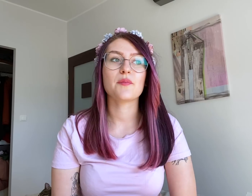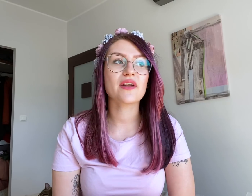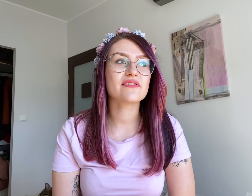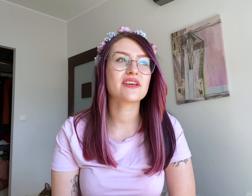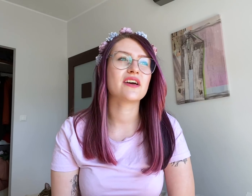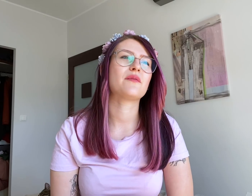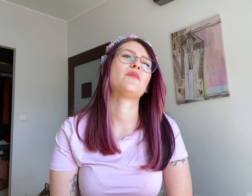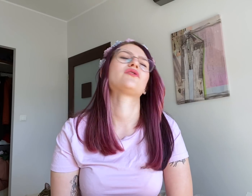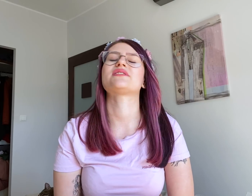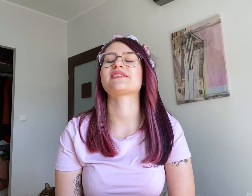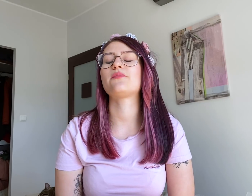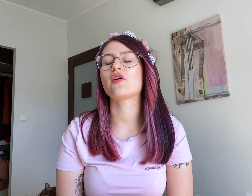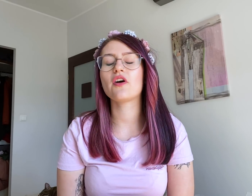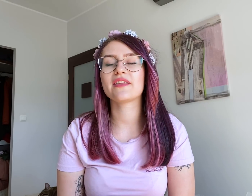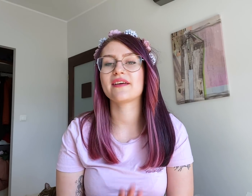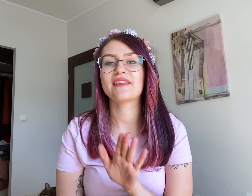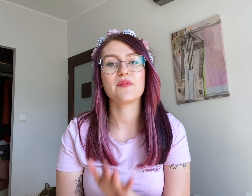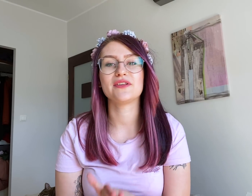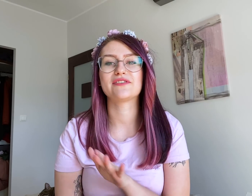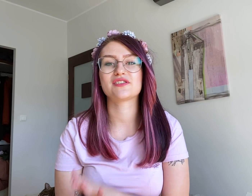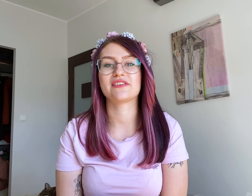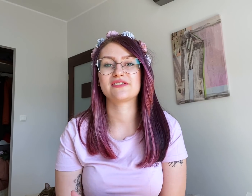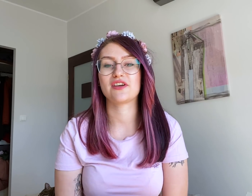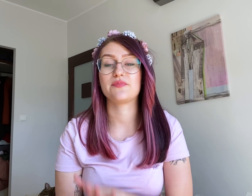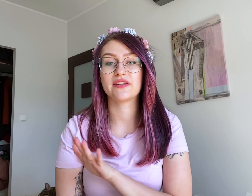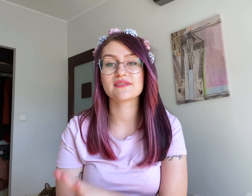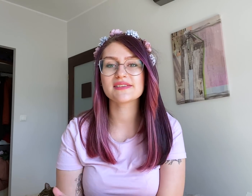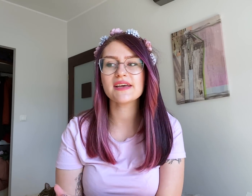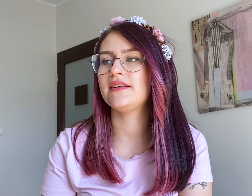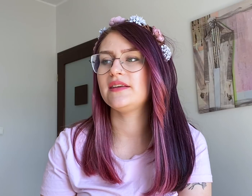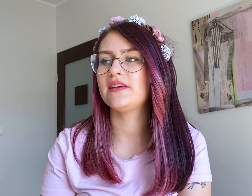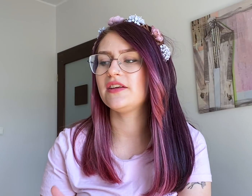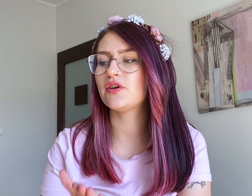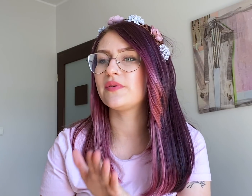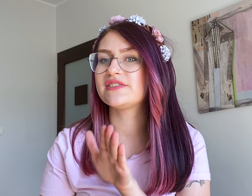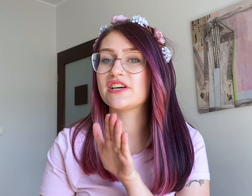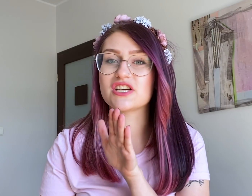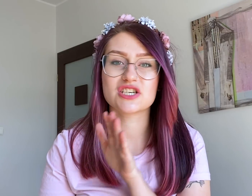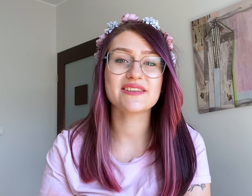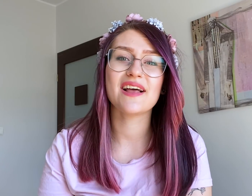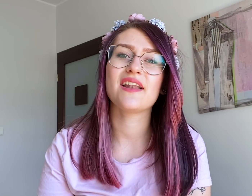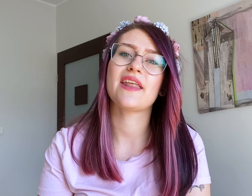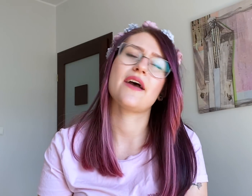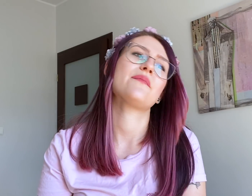Naprawdę można spokojnie tam inwestować swoje pieniądze i to będzie rzetelne